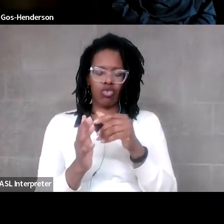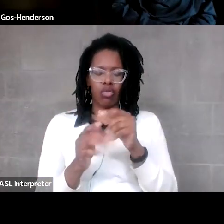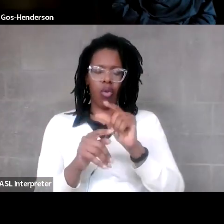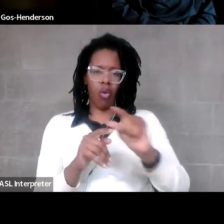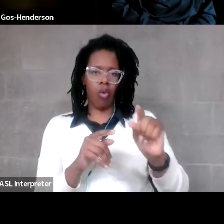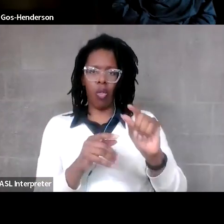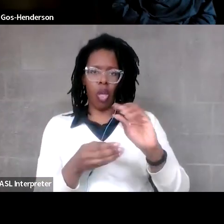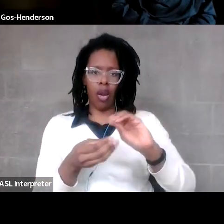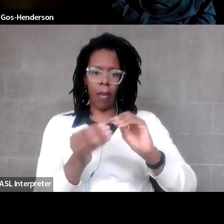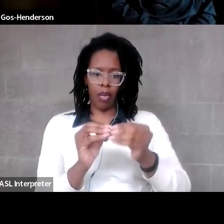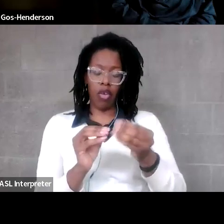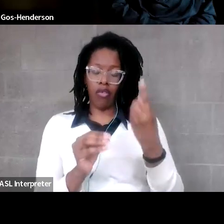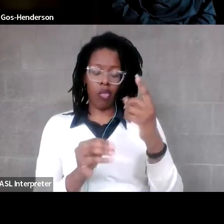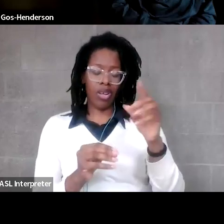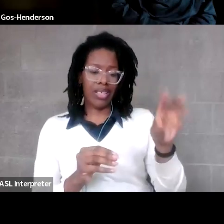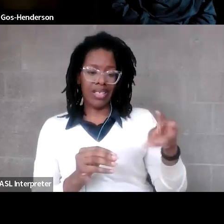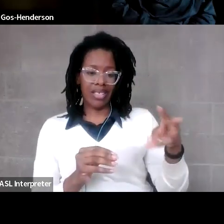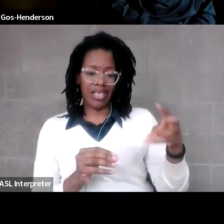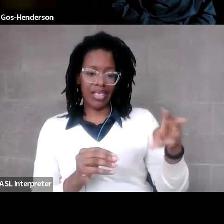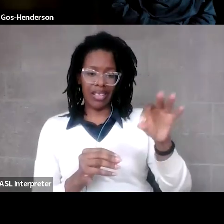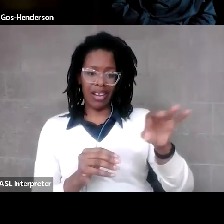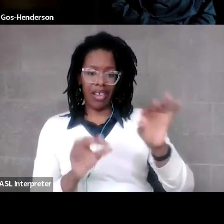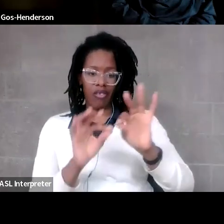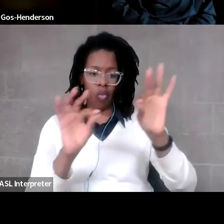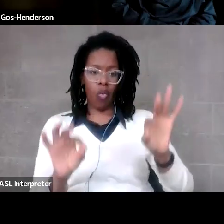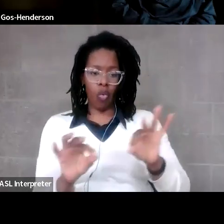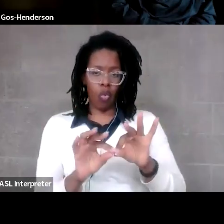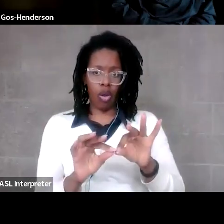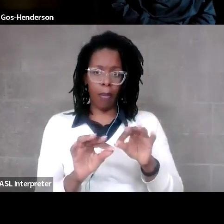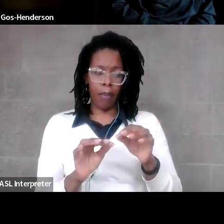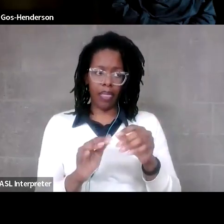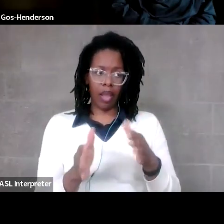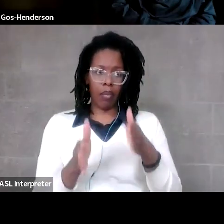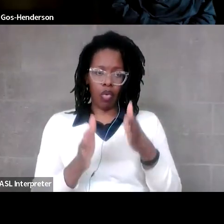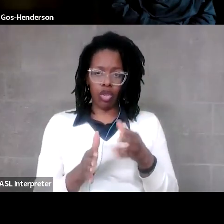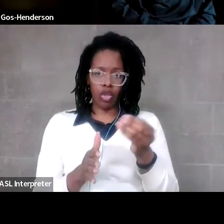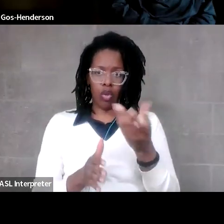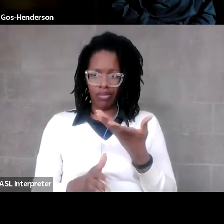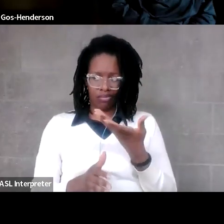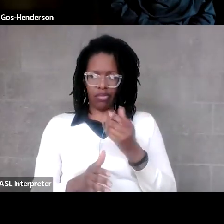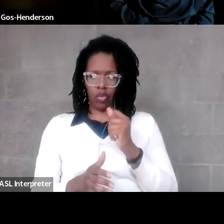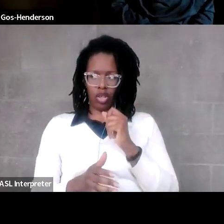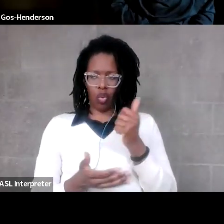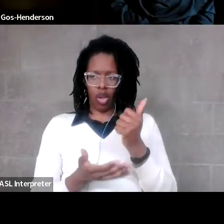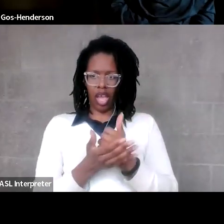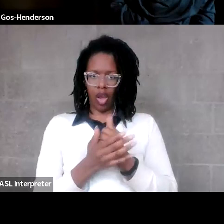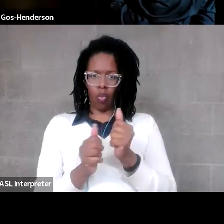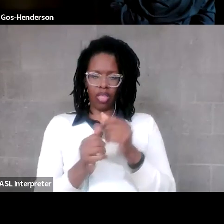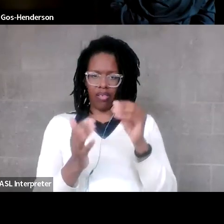en el formulario 1699 indicó que no asistían con completar el formulario o responder preguntas relacionadas